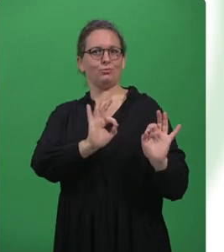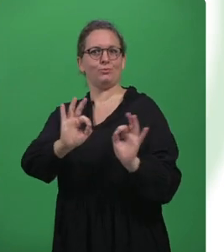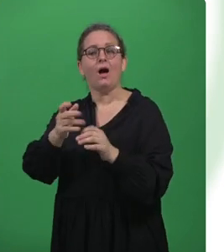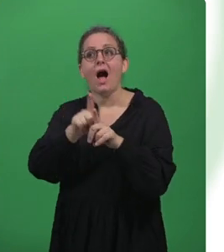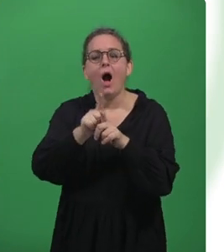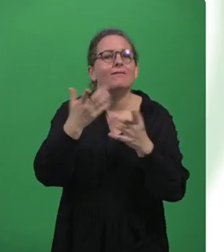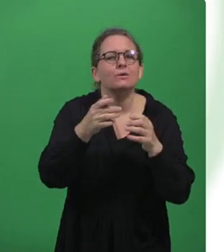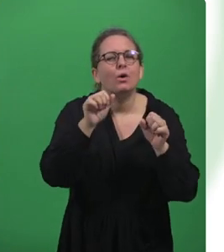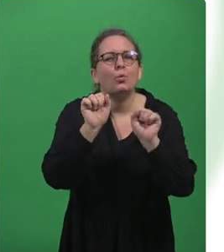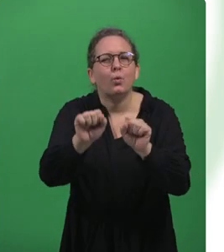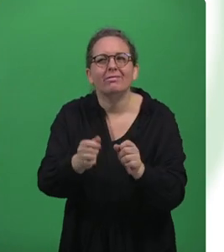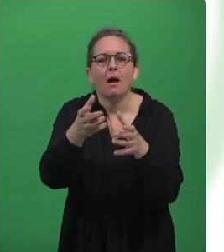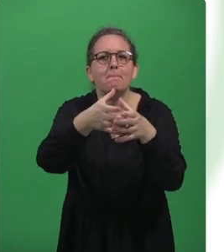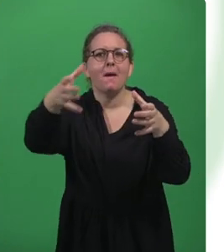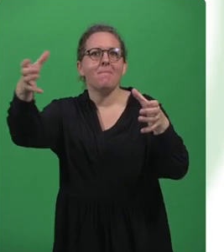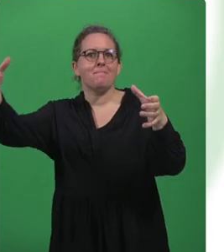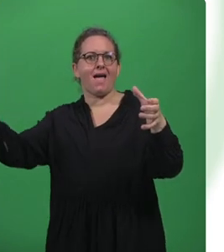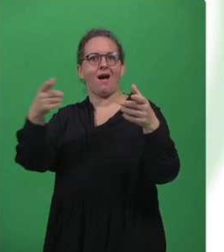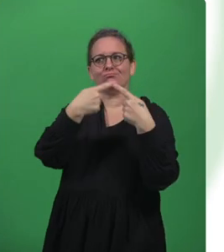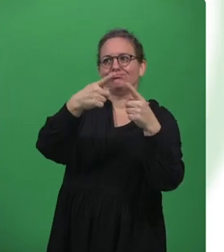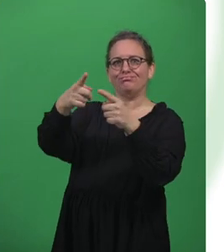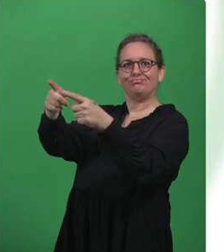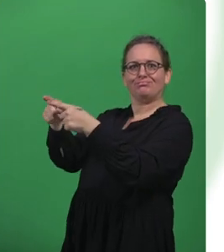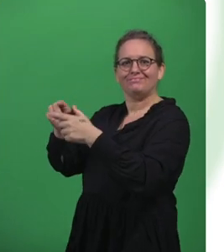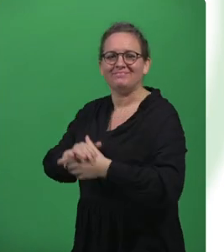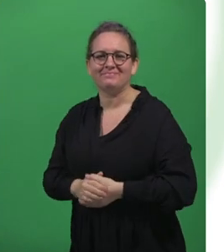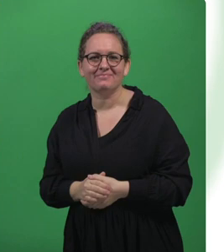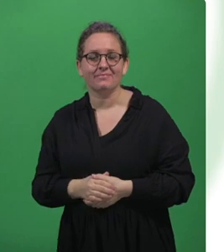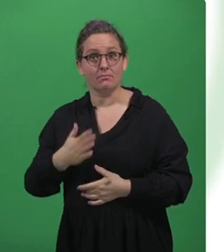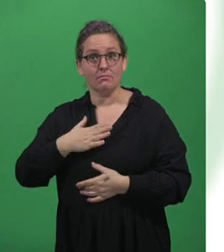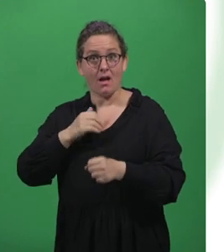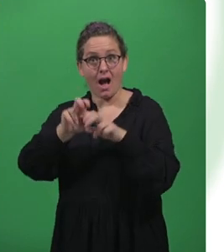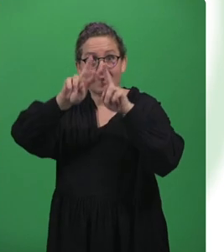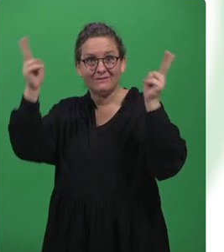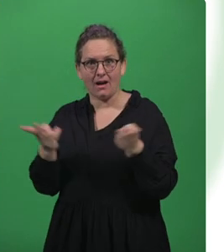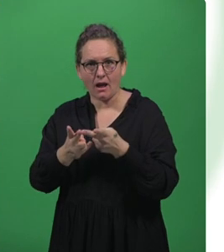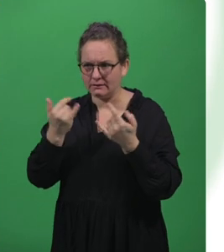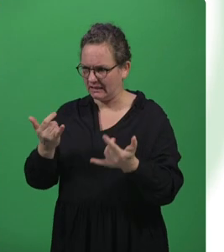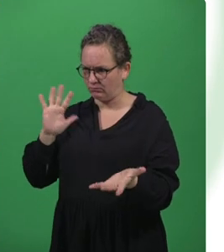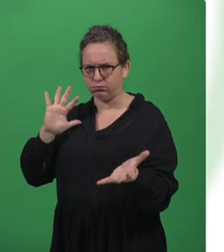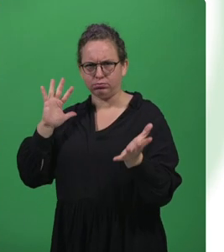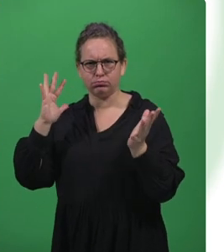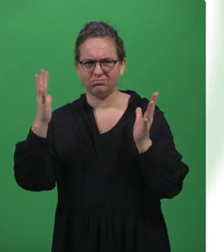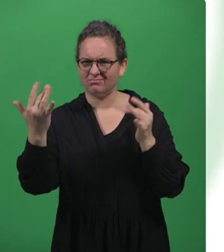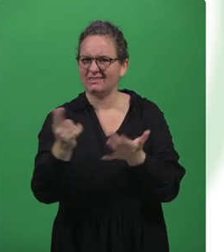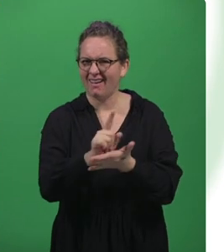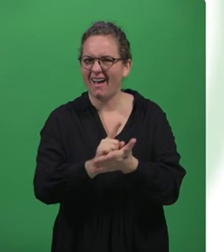und zudem gelingt es, eine neue Gruppe von Kundinnen anzusprechen. Michael Pichler: Unsere Arbeitswelt befindet sich gerade in einem großen Umbruch.